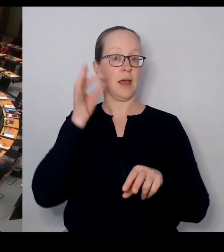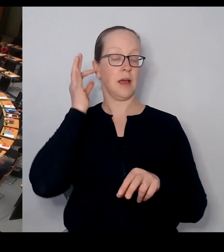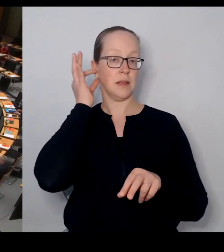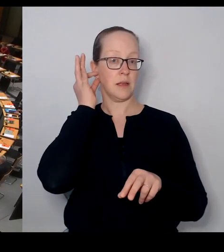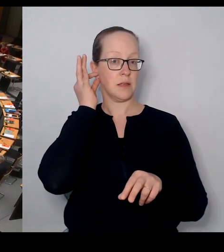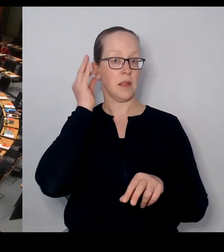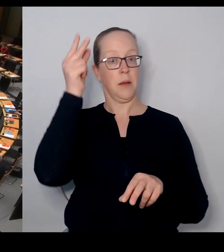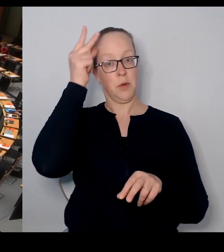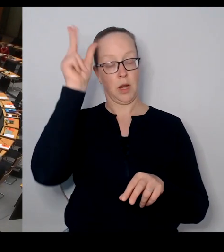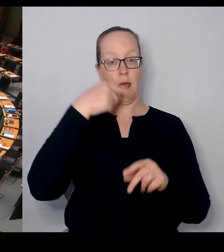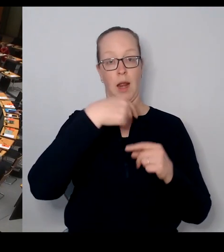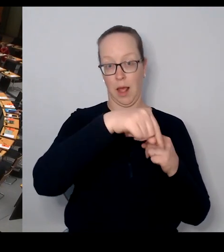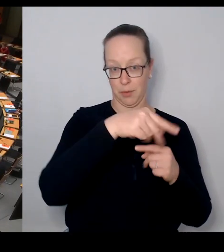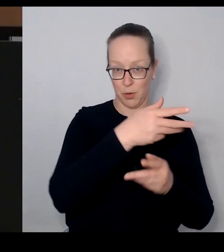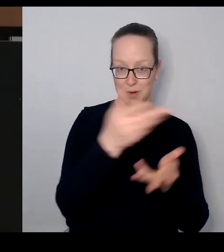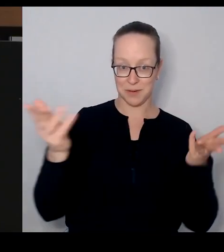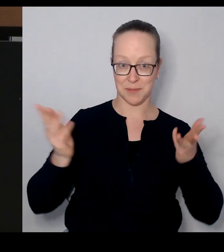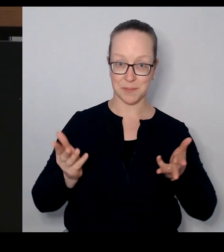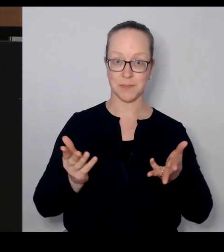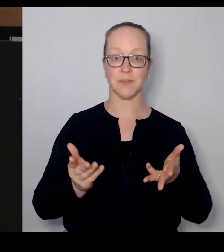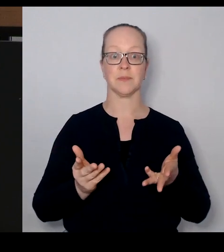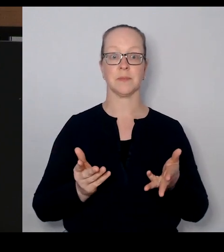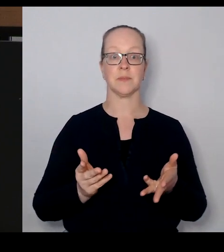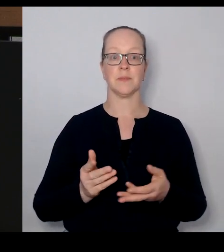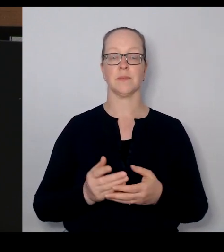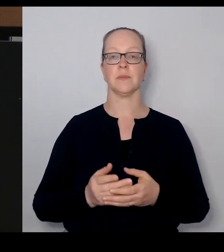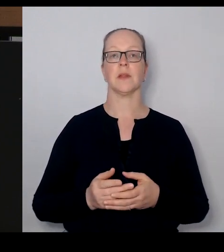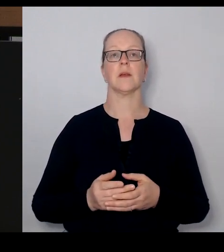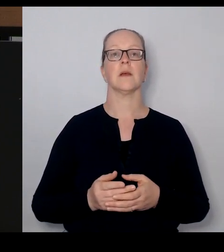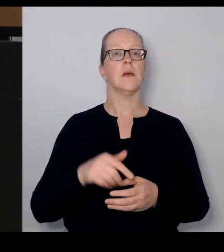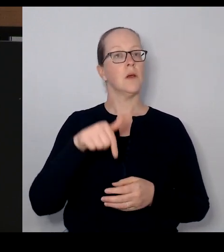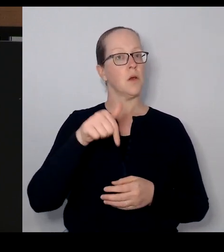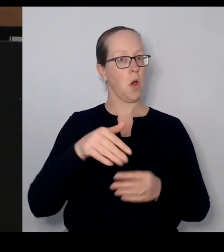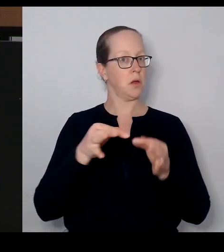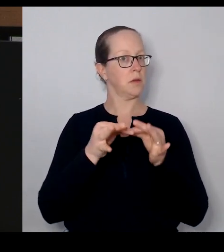An einem Tag wie heute ist es für mich eine besondere Freude, hier